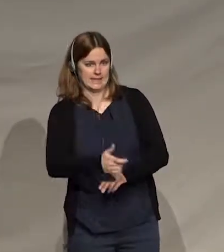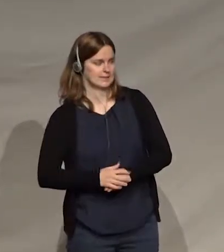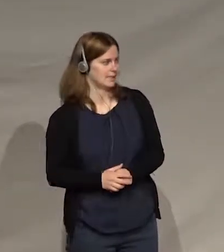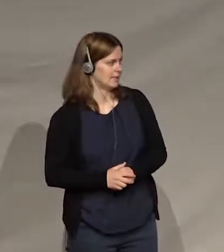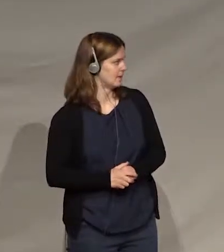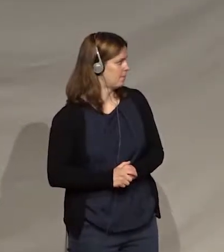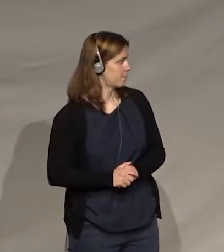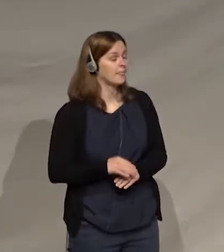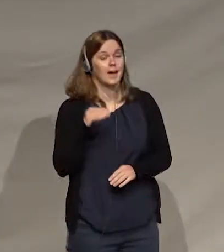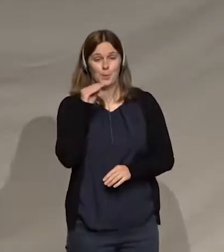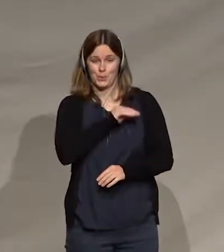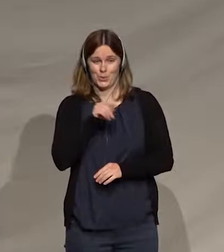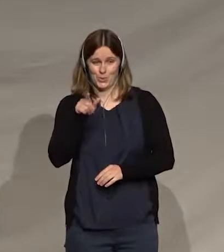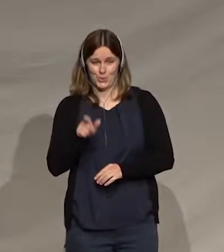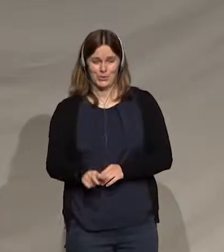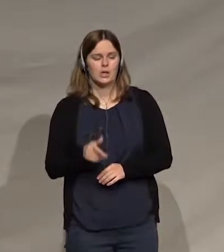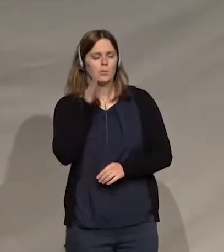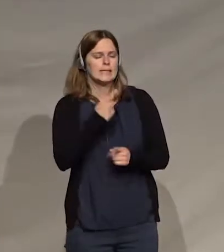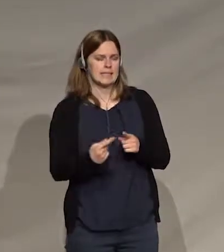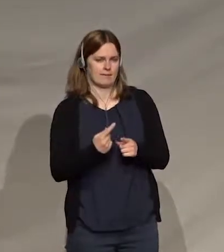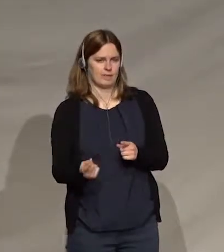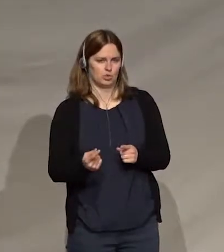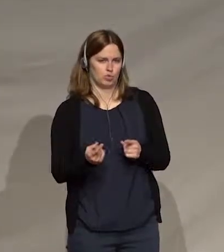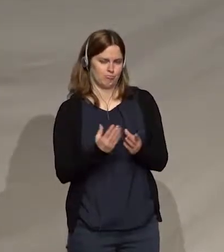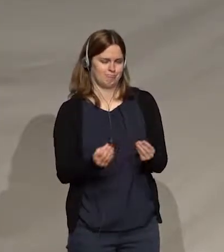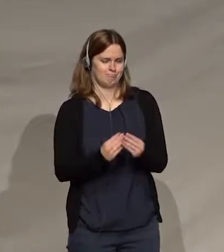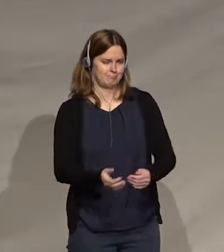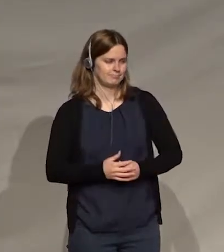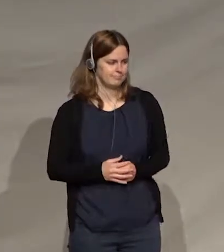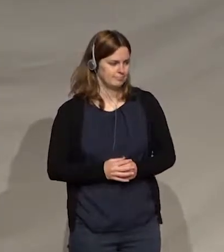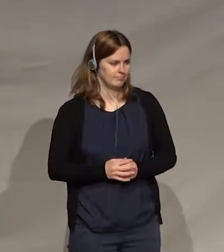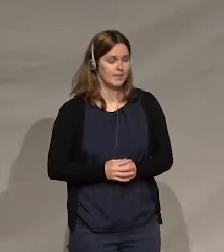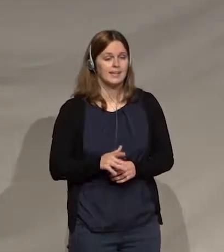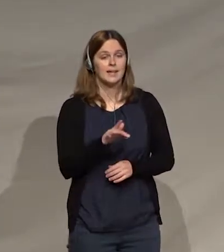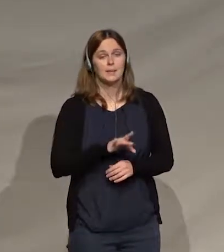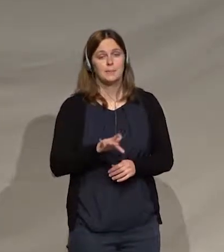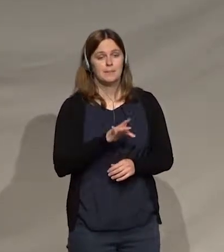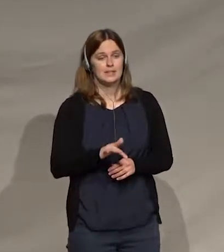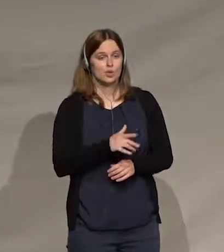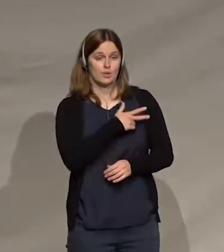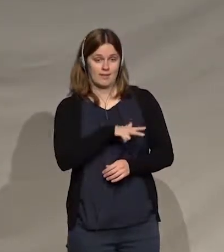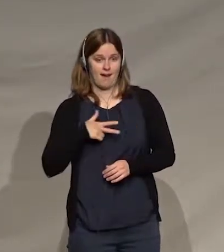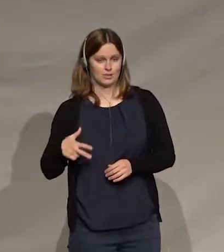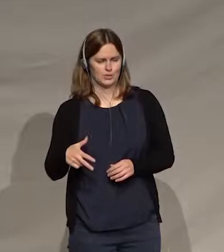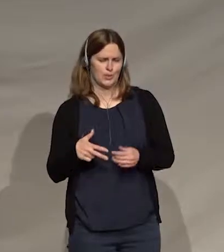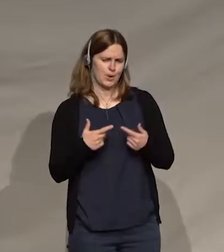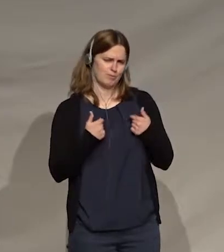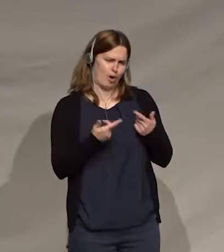V Dánsku, odkud pocházíme, máme plnou inkluzi všech lidí s postižením už velkou řadu let, už asi 30 let.